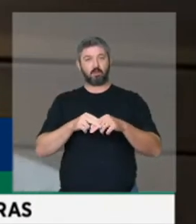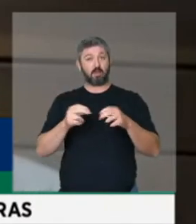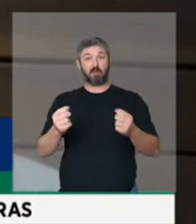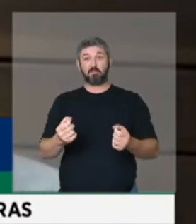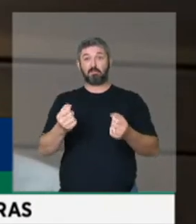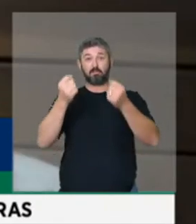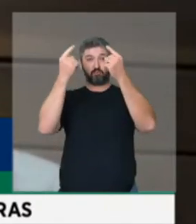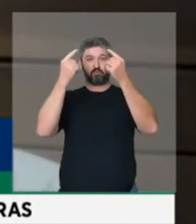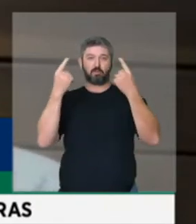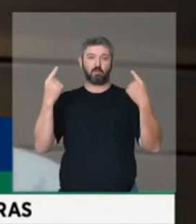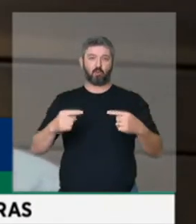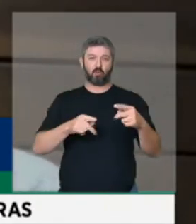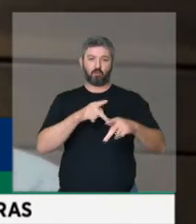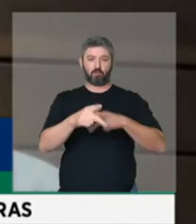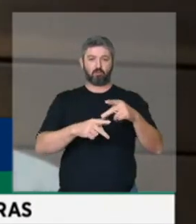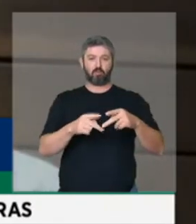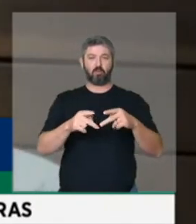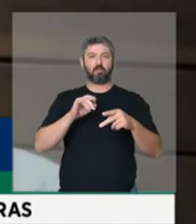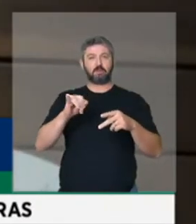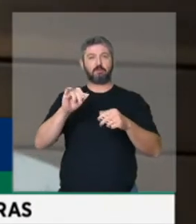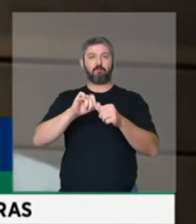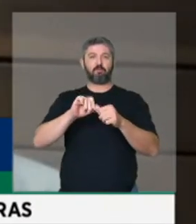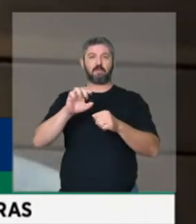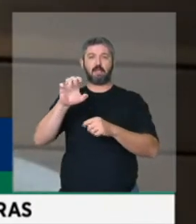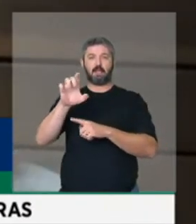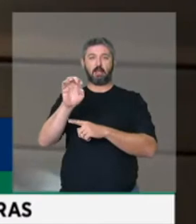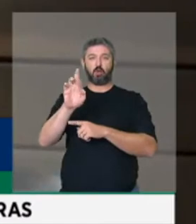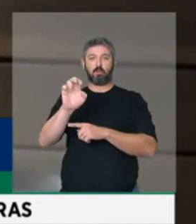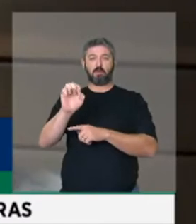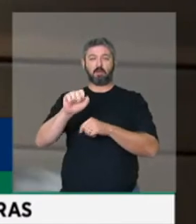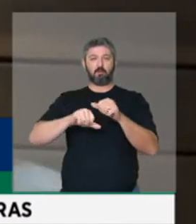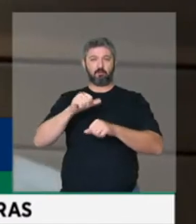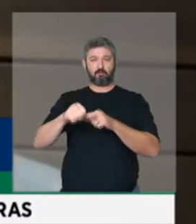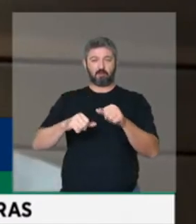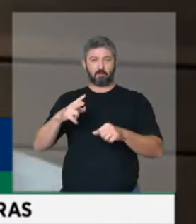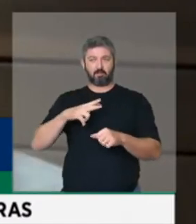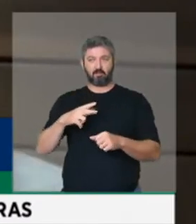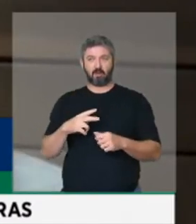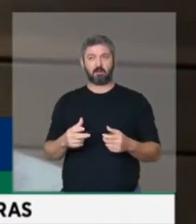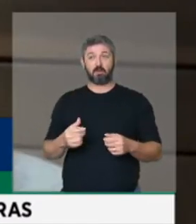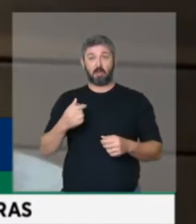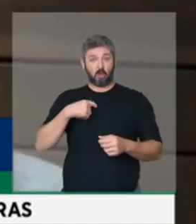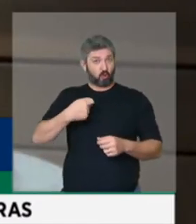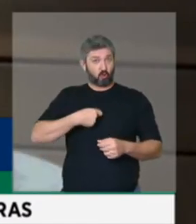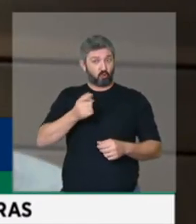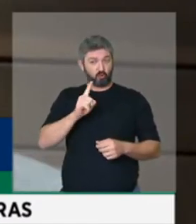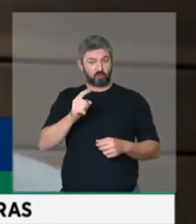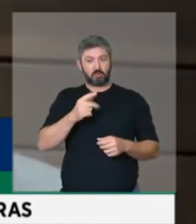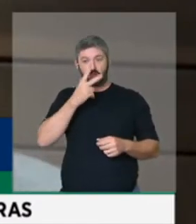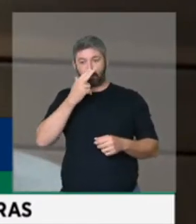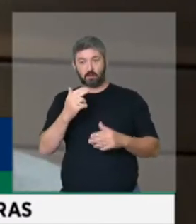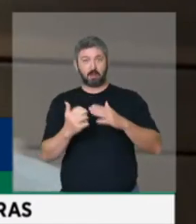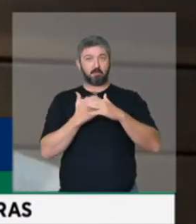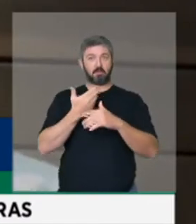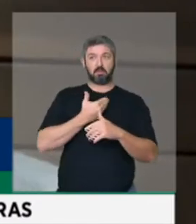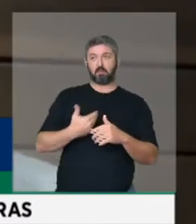OBSTRUÇÃO. PODEMOS? NOVO. PSOL, DESCULPE. [DEP. GLAUBER BRAGA]: DEPUTADA TALÍRIA. [PRESIDENTE]: DEPUTADA TALÍRIA. [DEP. TALÍRIA PETRONE]: O PSOL, PRESIDENTE,